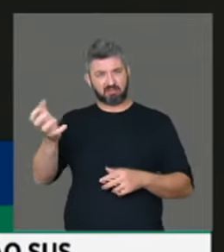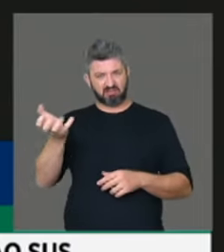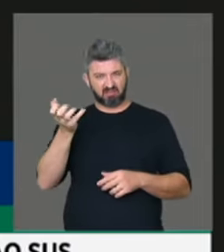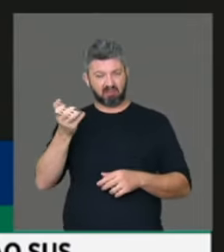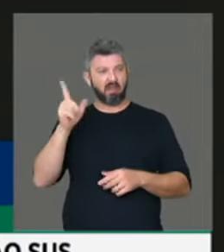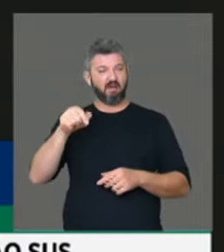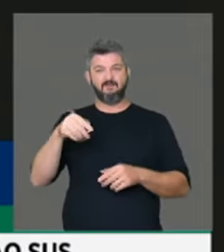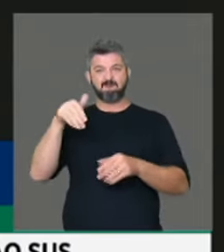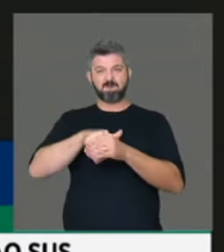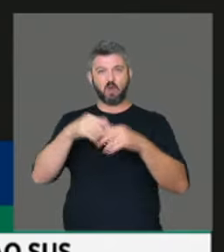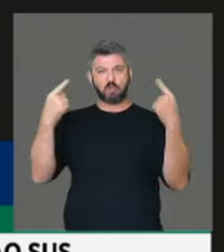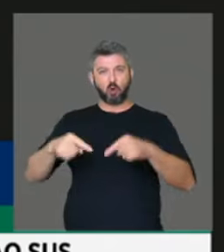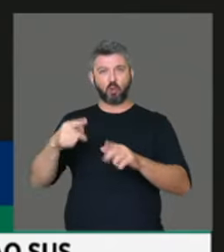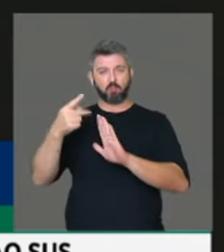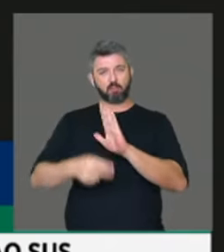QUEREM ADOTAR VOTAR CONTRA UM PROJETO EXCELENTE QUE VAI